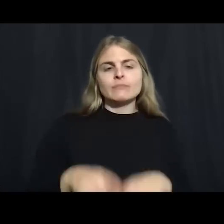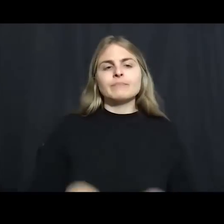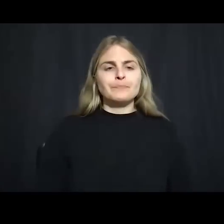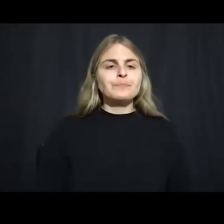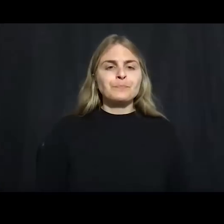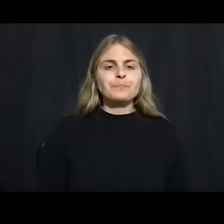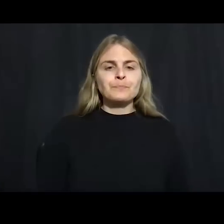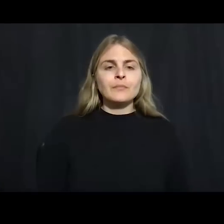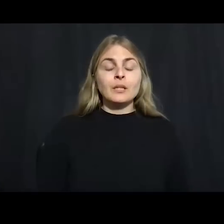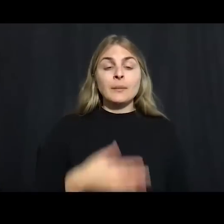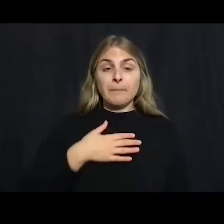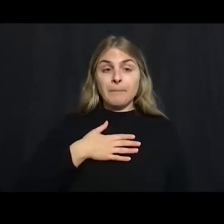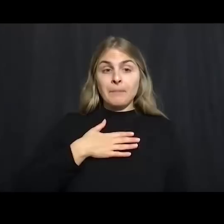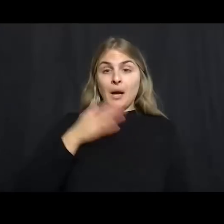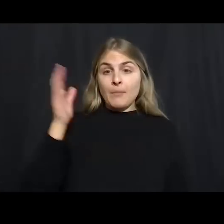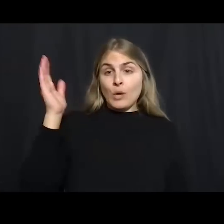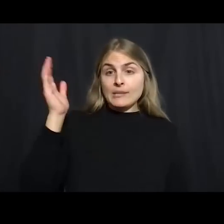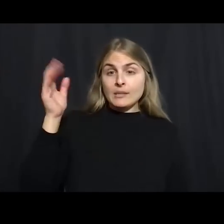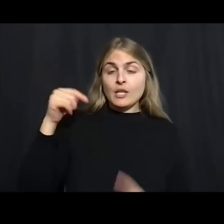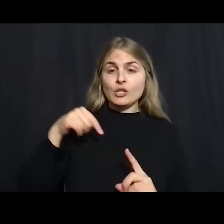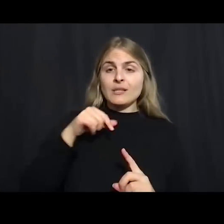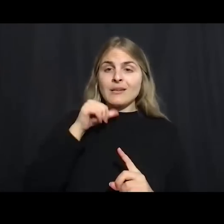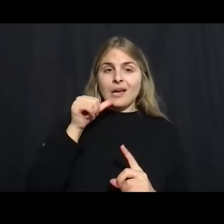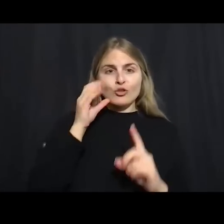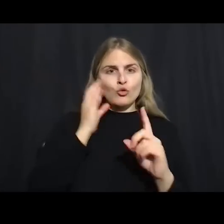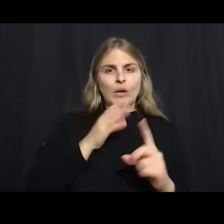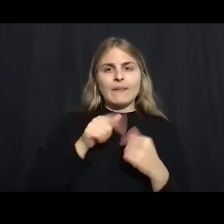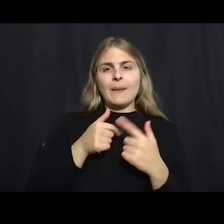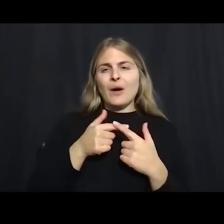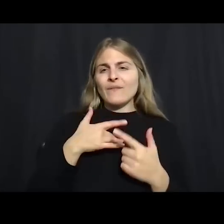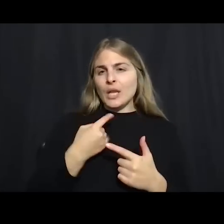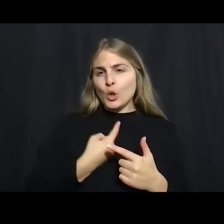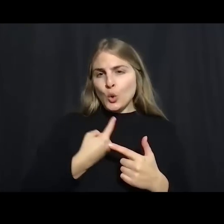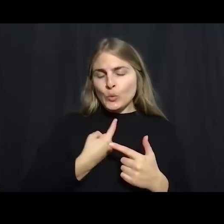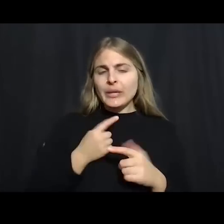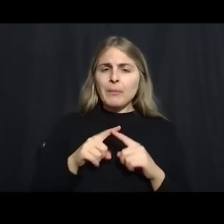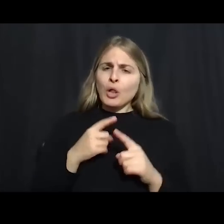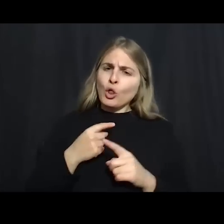Mi presentación no trata directamente sobre la soledad, pero hay soledad en ella.